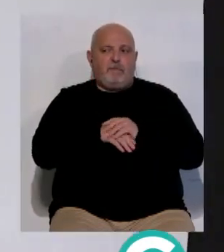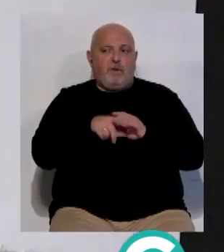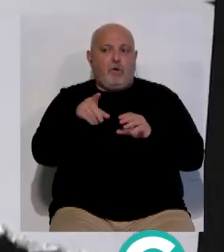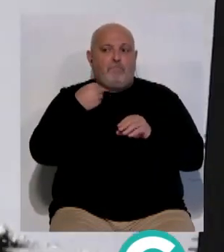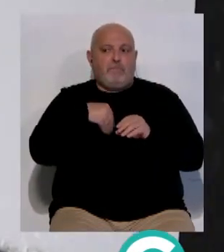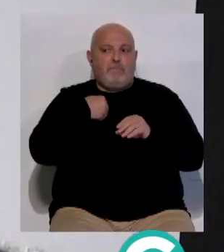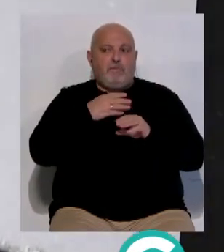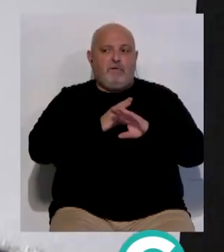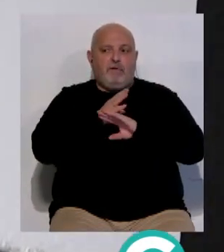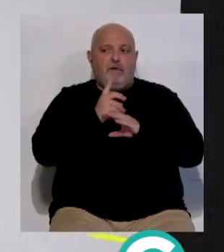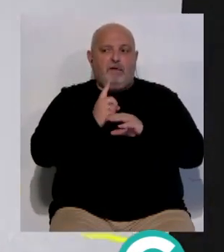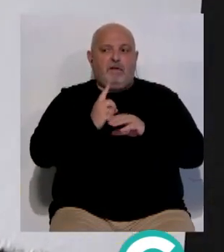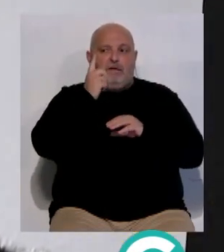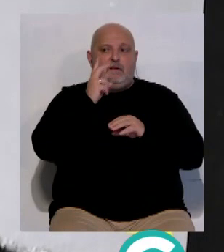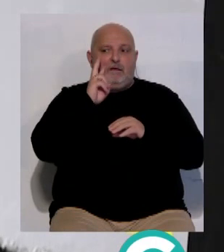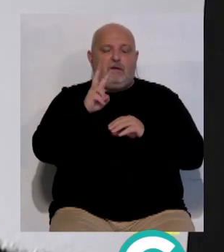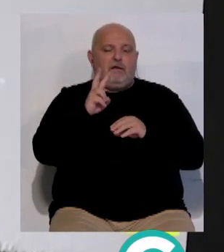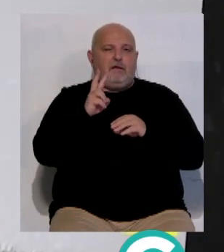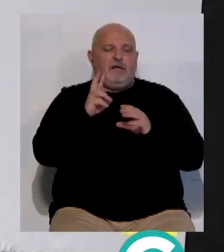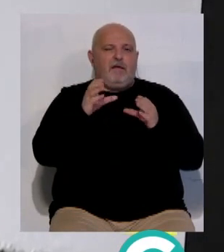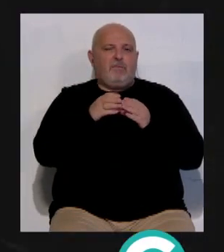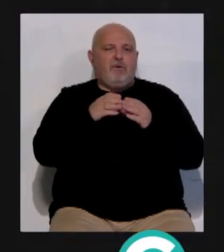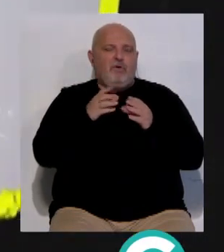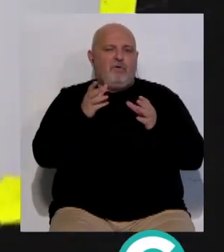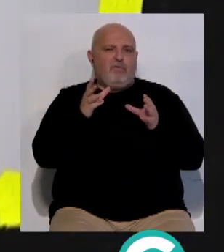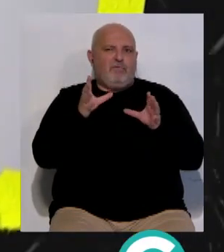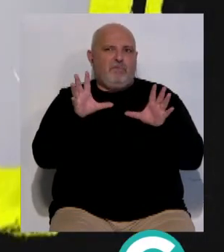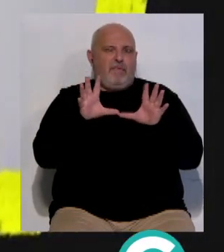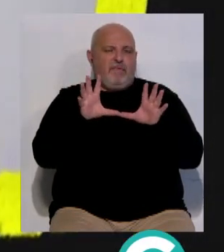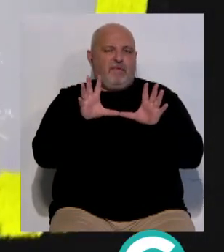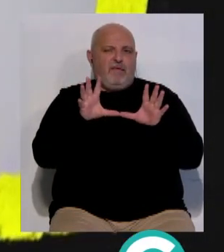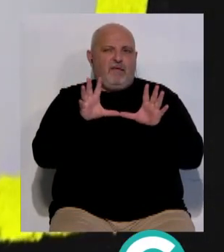yendo en una jugada tan polémica dejar un equipo con 10 jugándolos todo lo que nos Jugamos en el